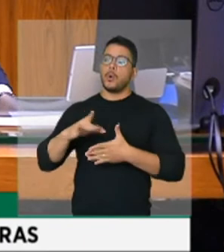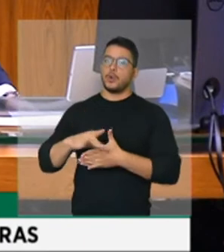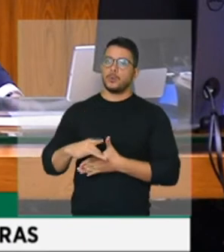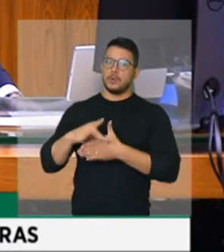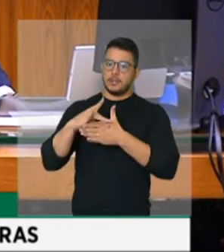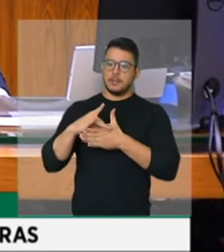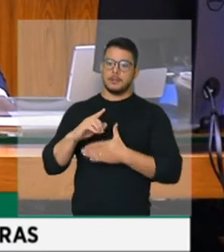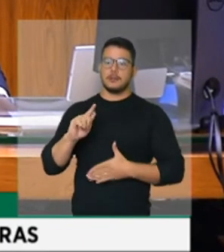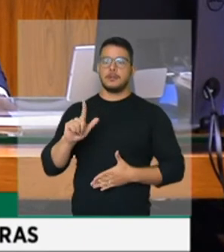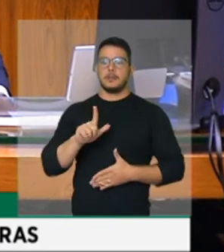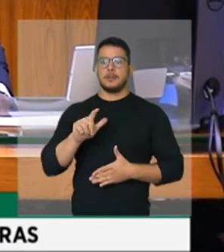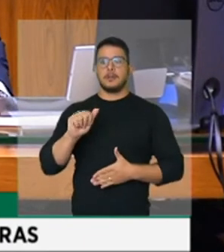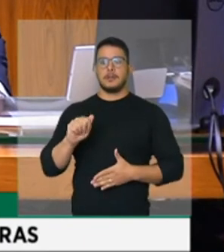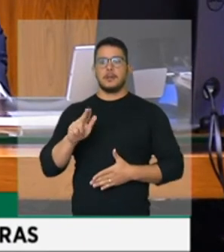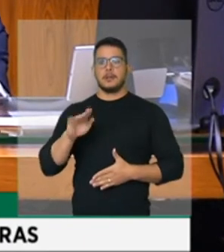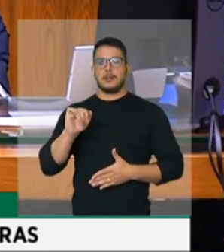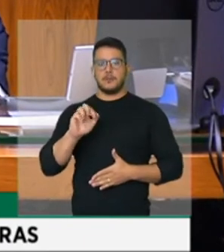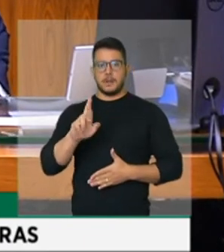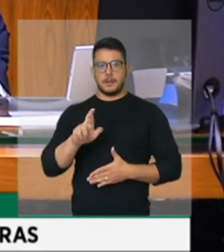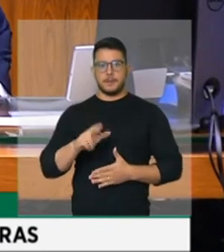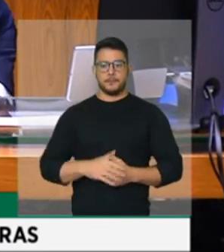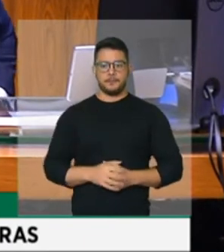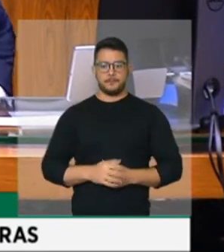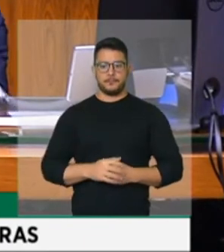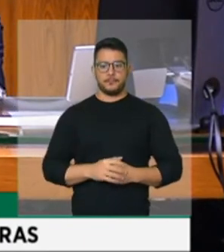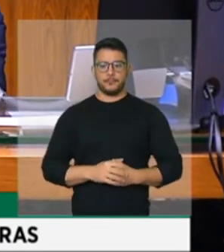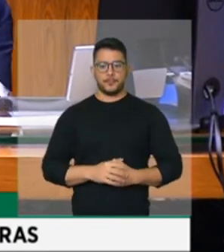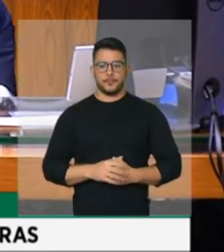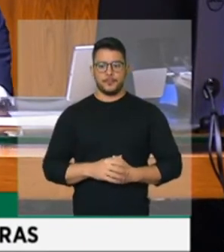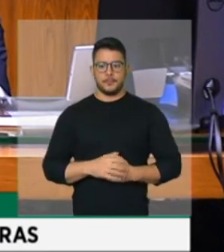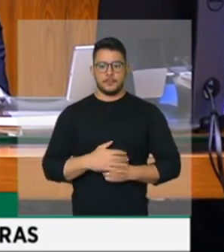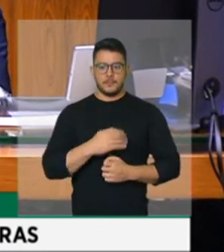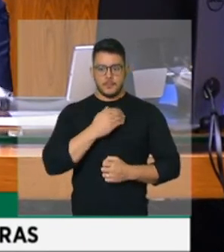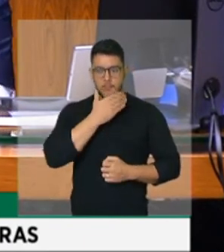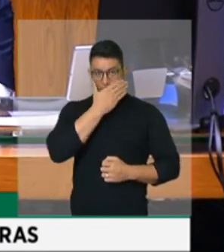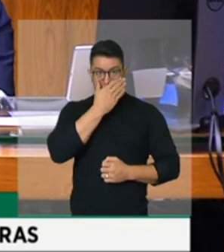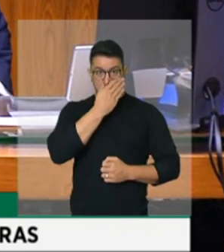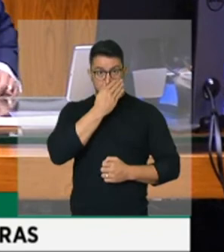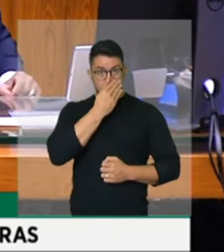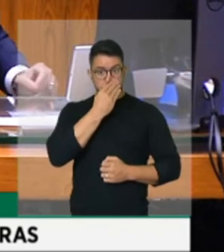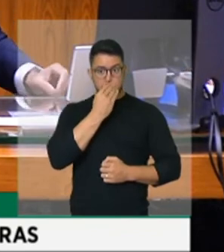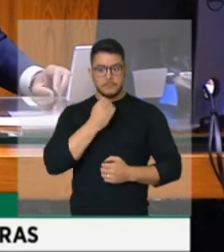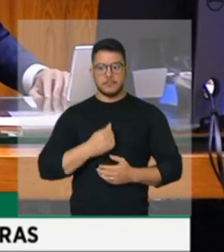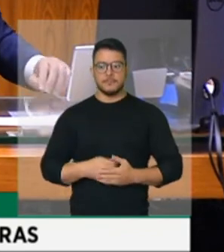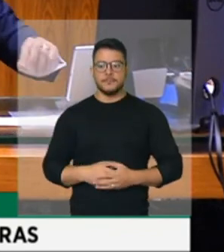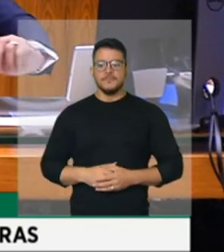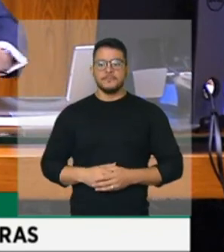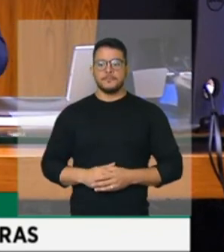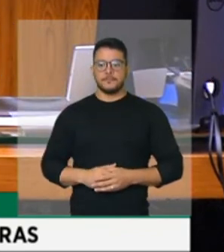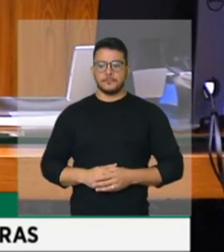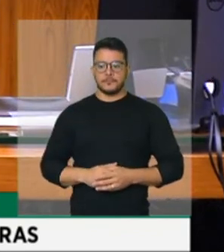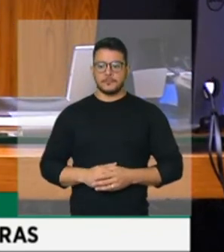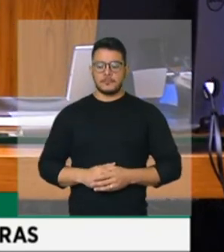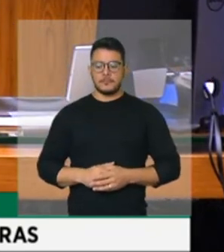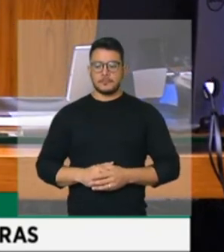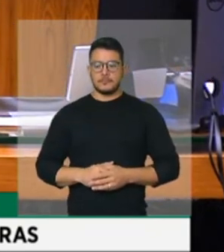BRAGA PELA LIDERANÇA DO PSOL. -- [DEP. BOHN GASS]: JÁ INFORMEI QUE VAMOS RECORRER. -- [PRESIDENTE]: ESTÁ NO DIREITO REGIMENTAL DE VOSSA EXCELÊNCIA.